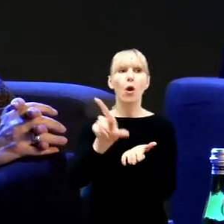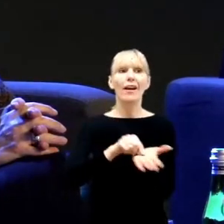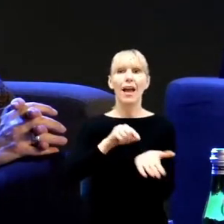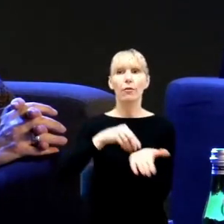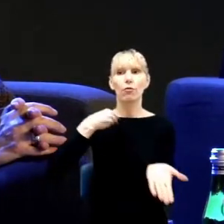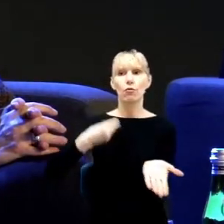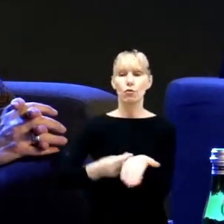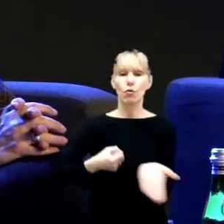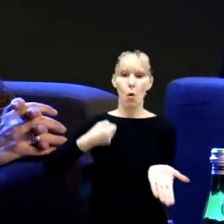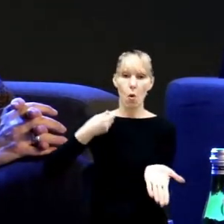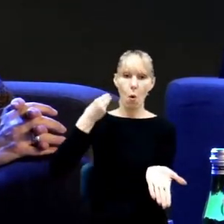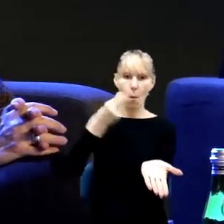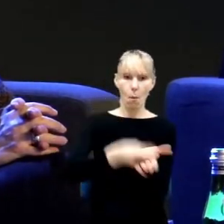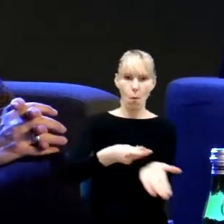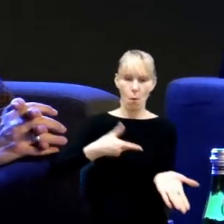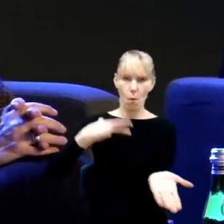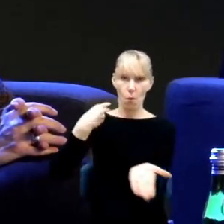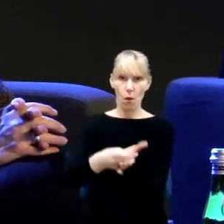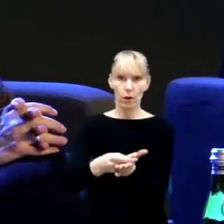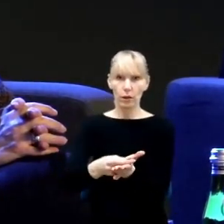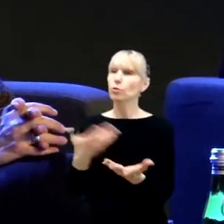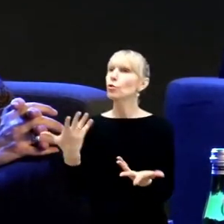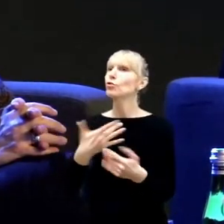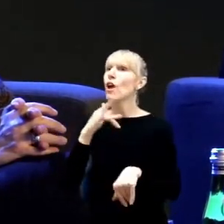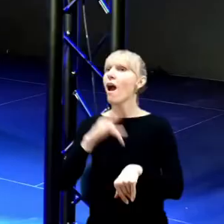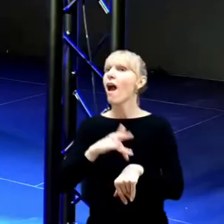do kredytu dadzą efekt mieszkaniowy? W dużych czy w małych miastach?